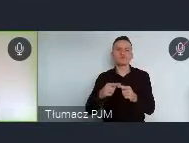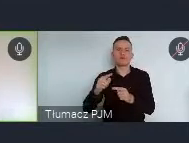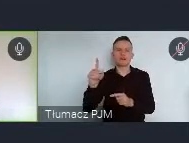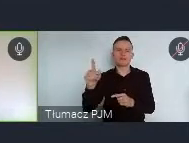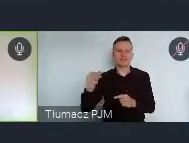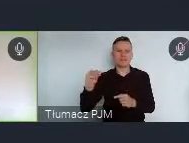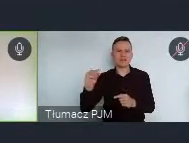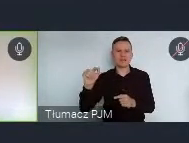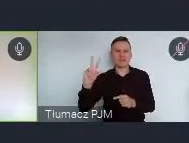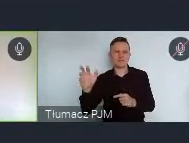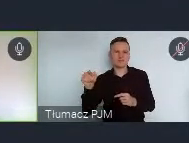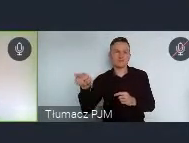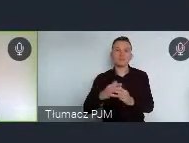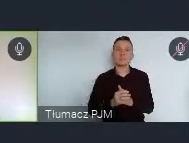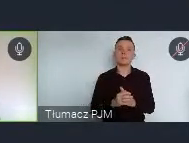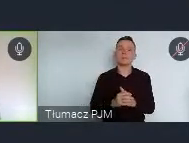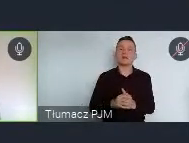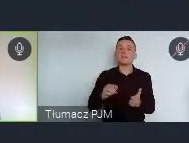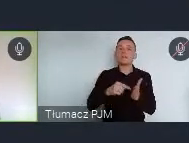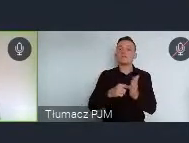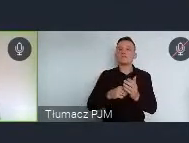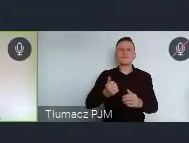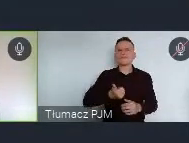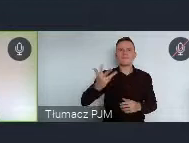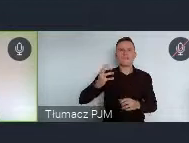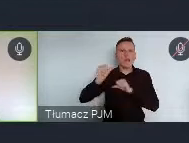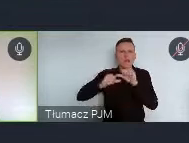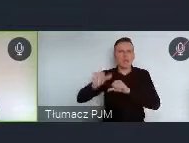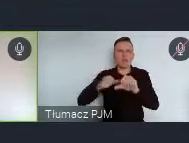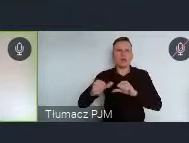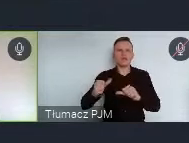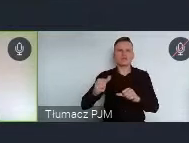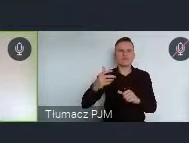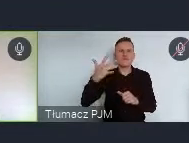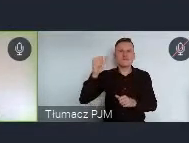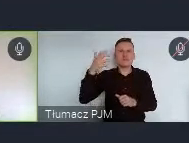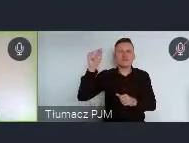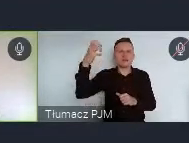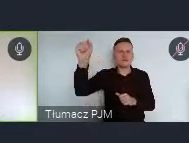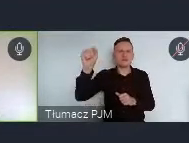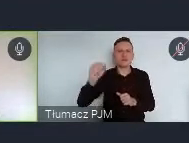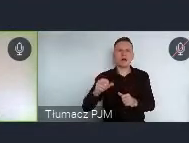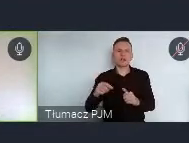Naszym wieloletnim laureatem i bardzo aktywnym miastem w zakresie też mobilności